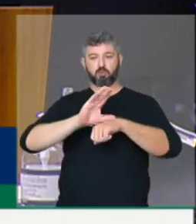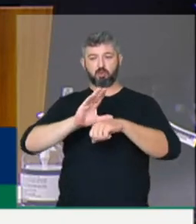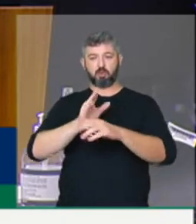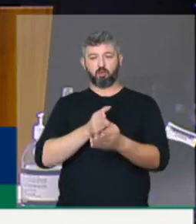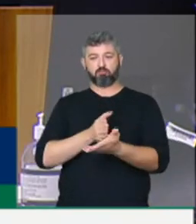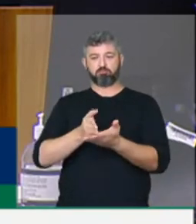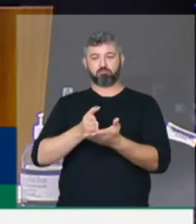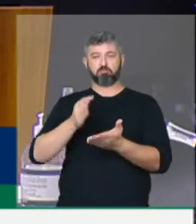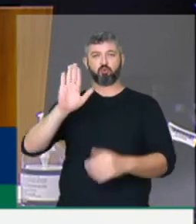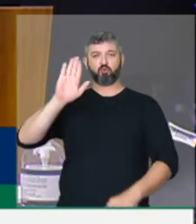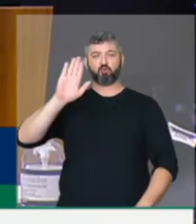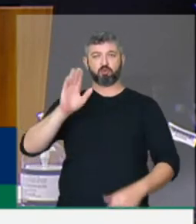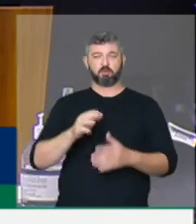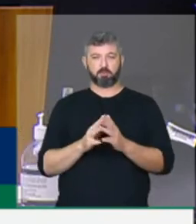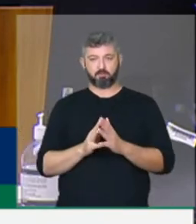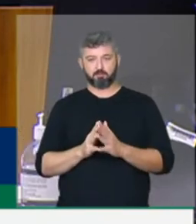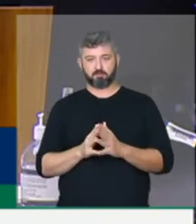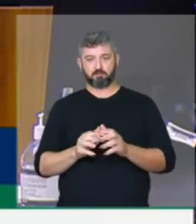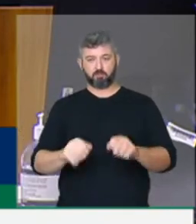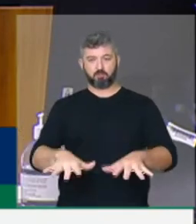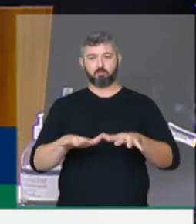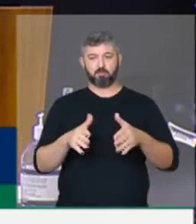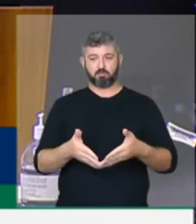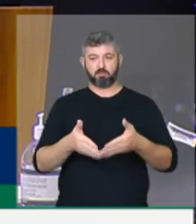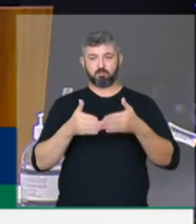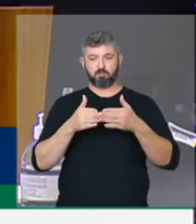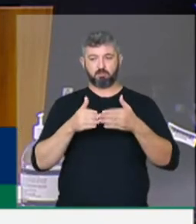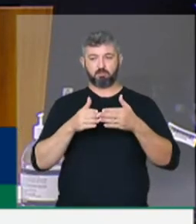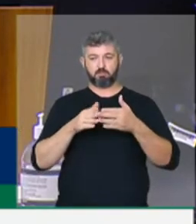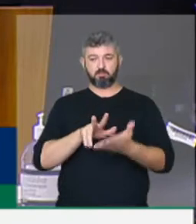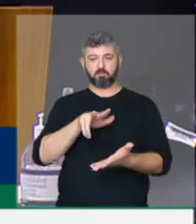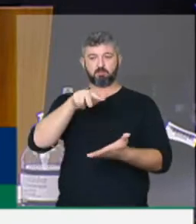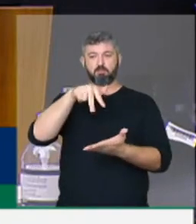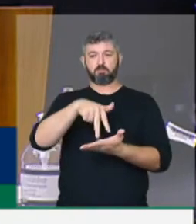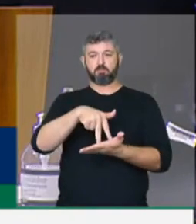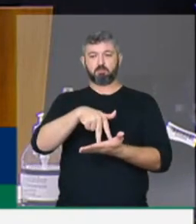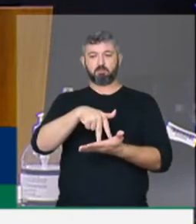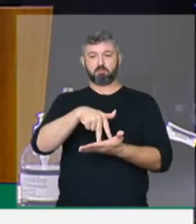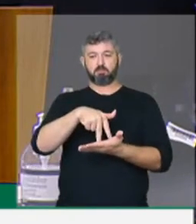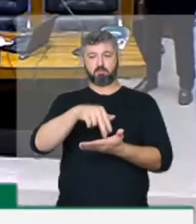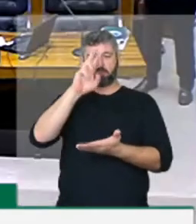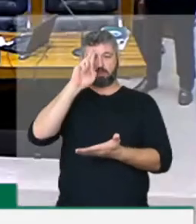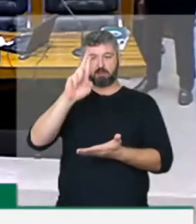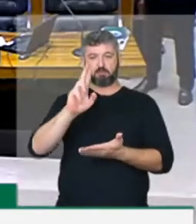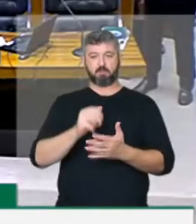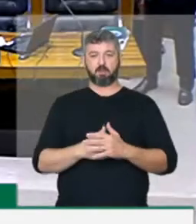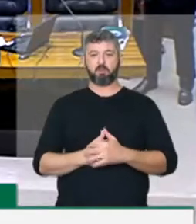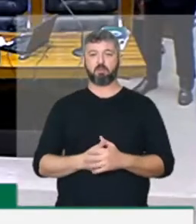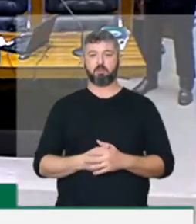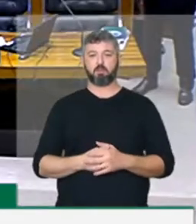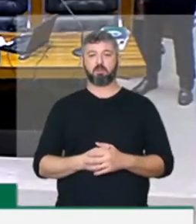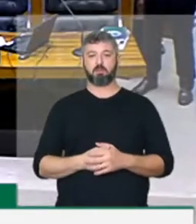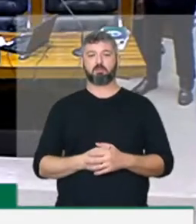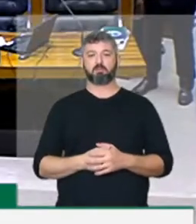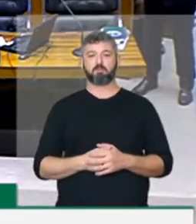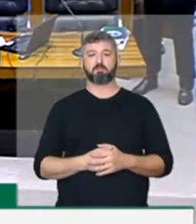COMPROMISSO REGIMENTAL COM O PLENÁRIO E AS GALERIAS EM POSIÇÃO DE RESPEITO. -- [PRESIDENTE]: AGORA O